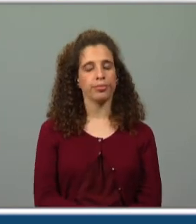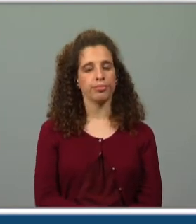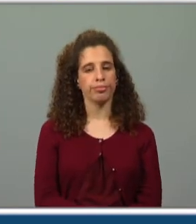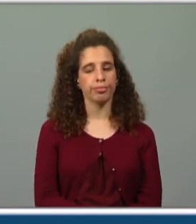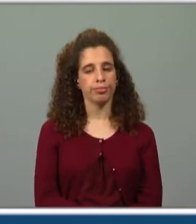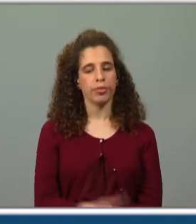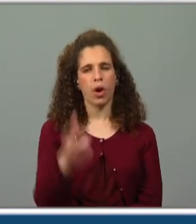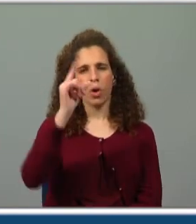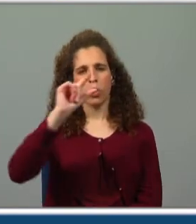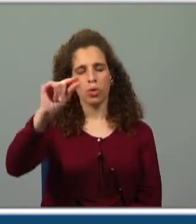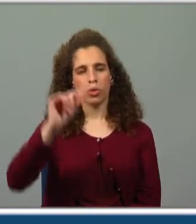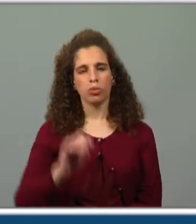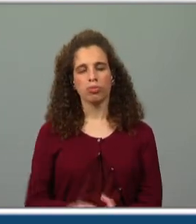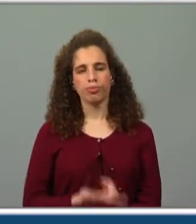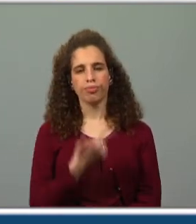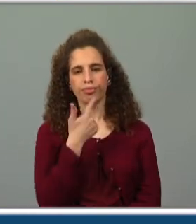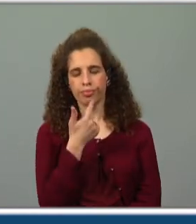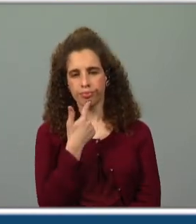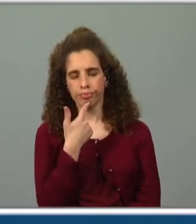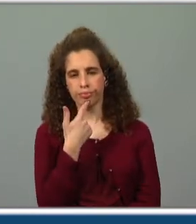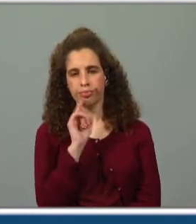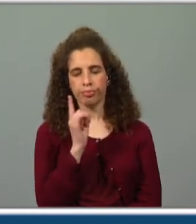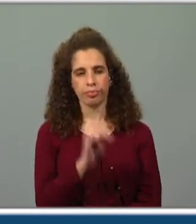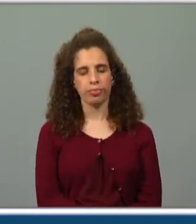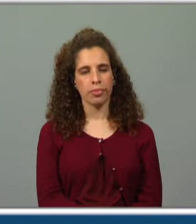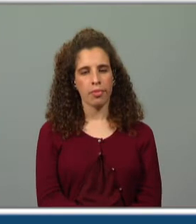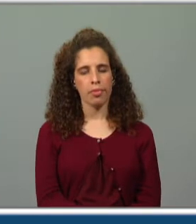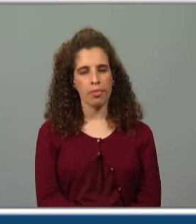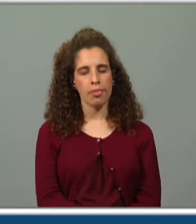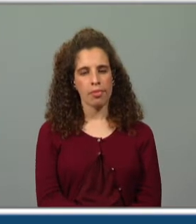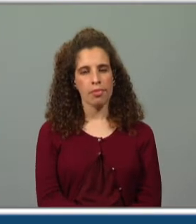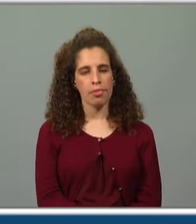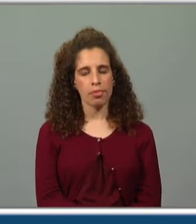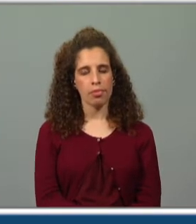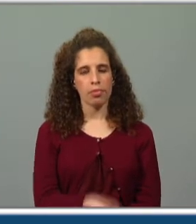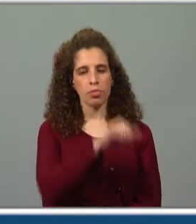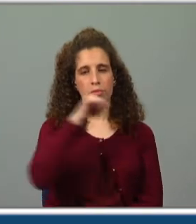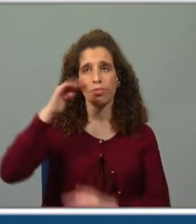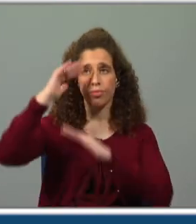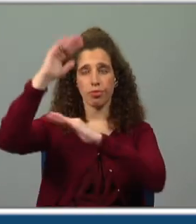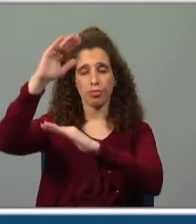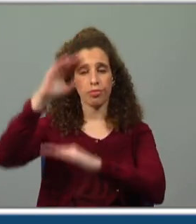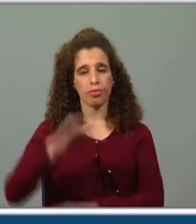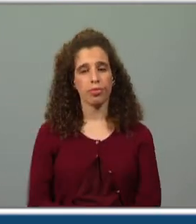Oi e a luz conseguimos então observar outros elementos que eram o céu azul ou 嗨，我們可以觀察到的光其他元素是藍天或